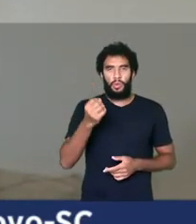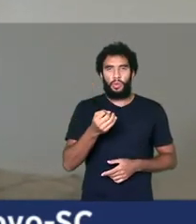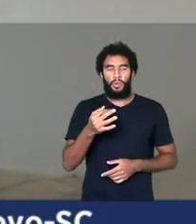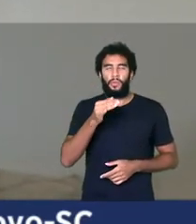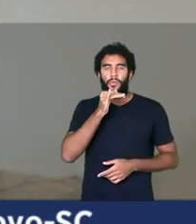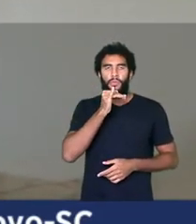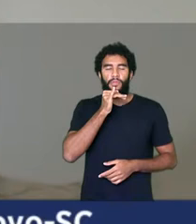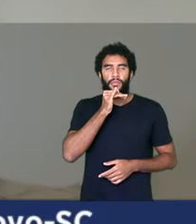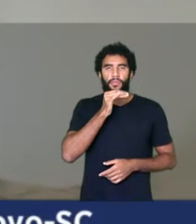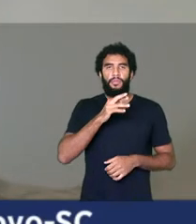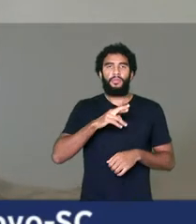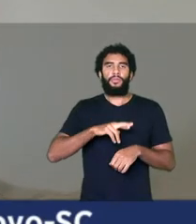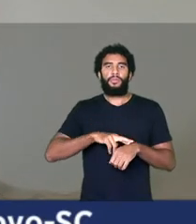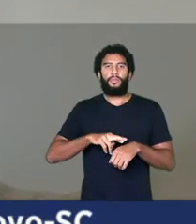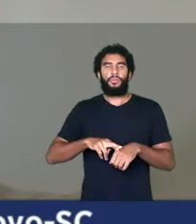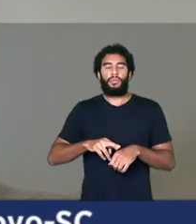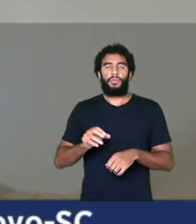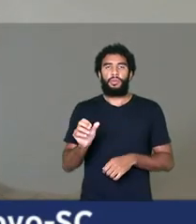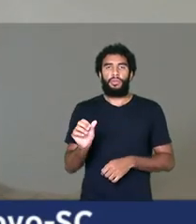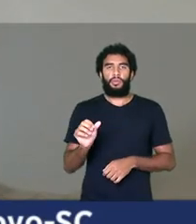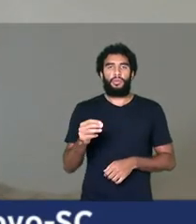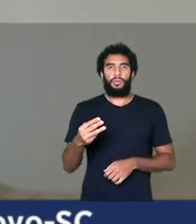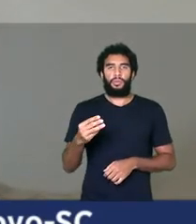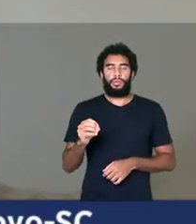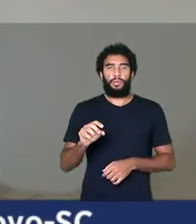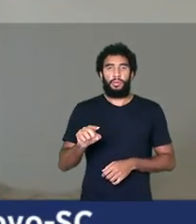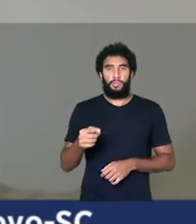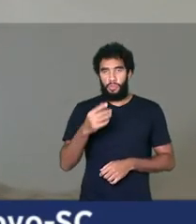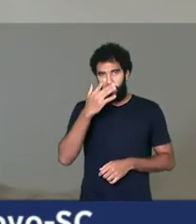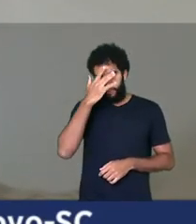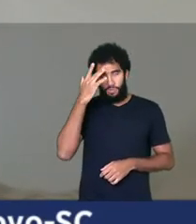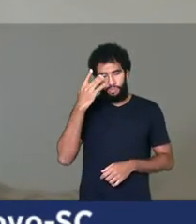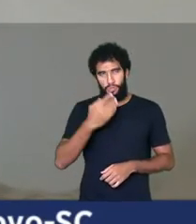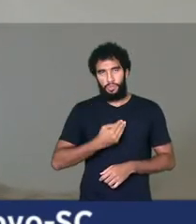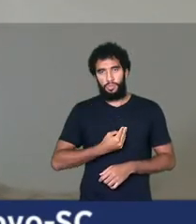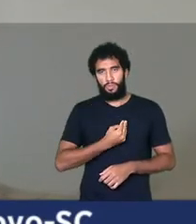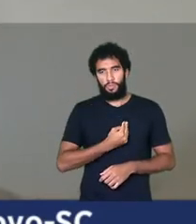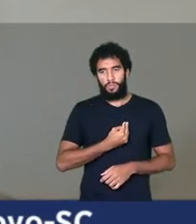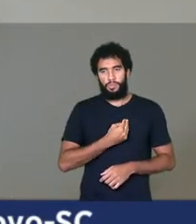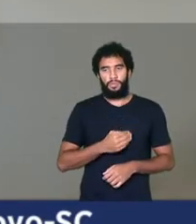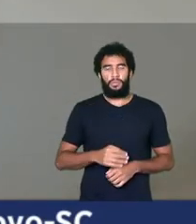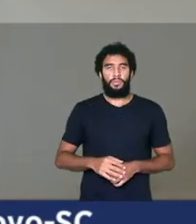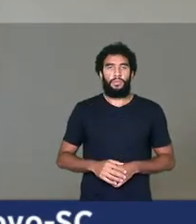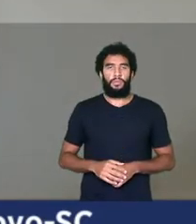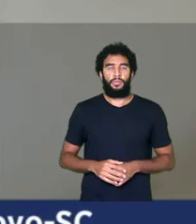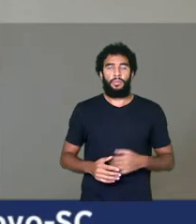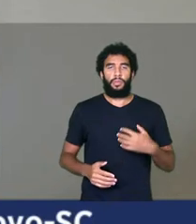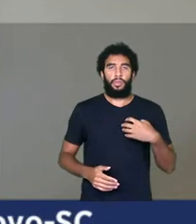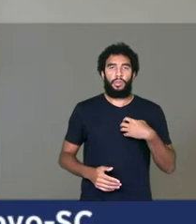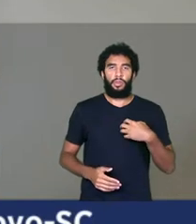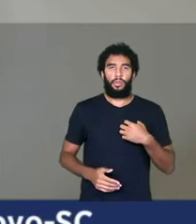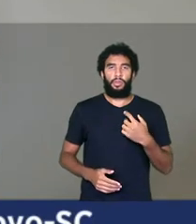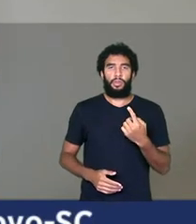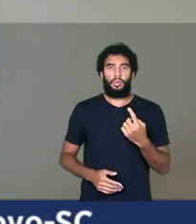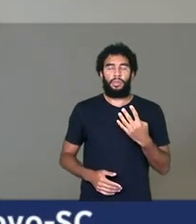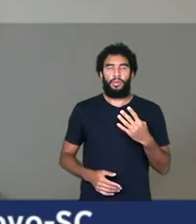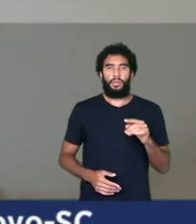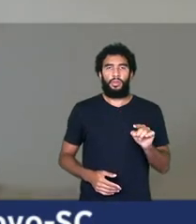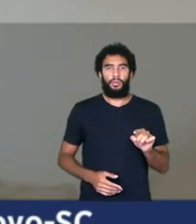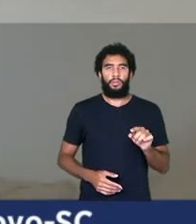ELA VEM IMPEDIR A EVENTUAL DEMANDA. POR EXEMPLO, RORAIMA TEM 130 MIL HABITANTES. BAHIA